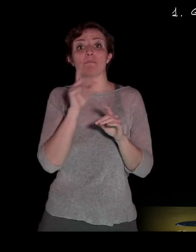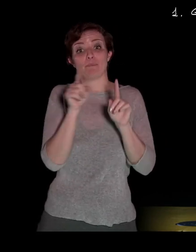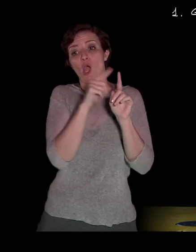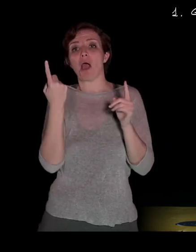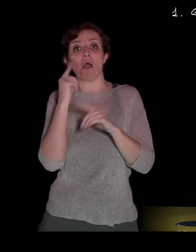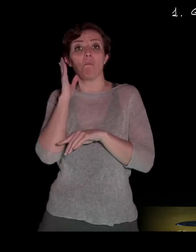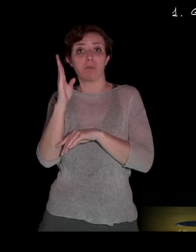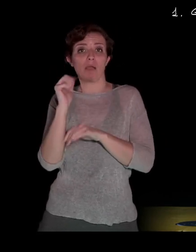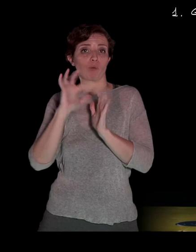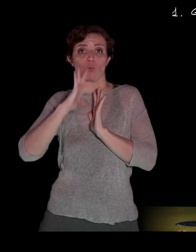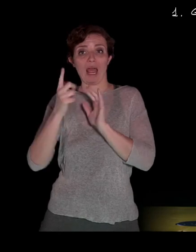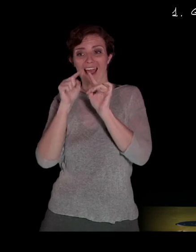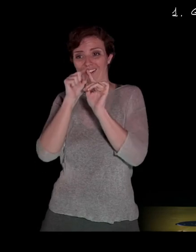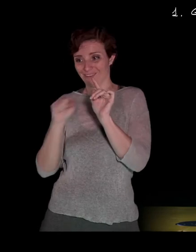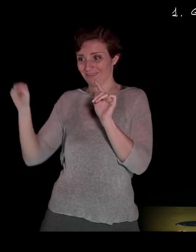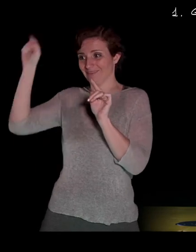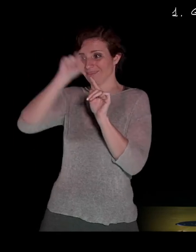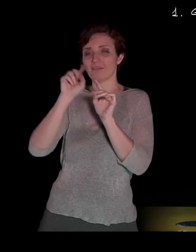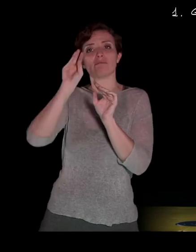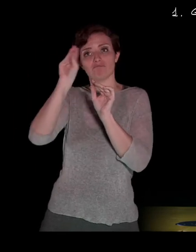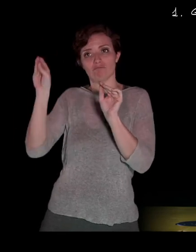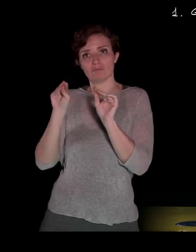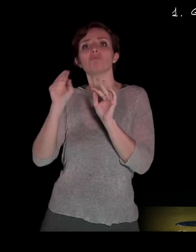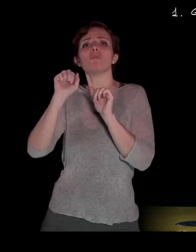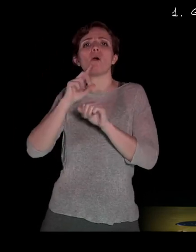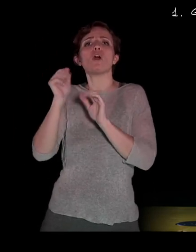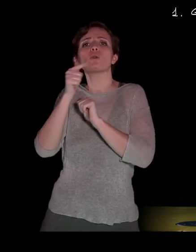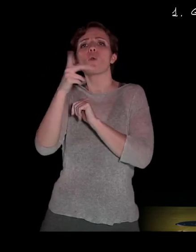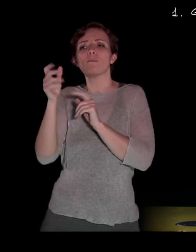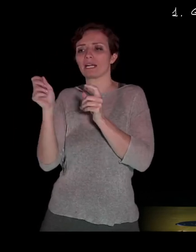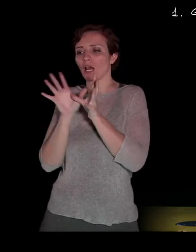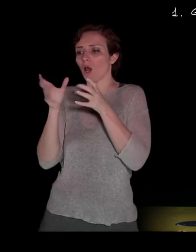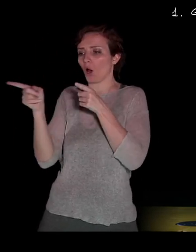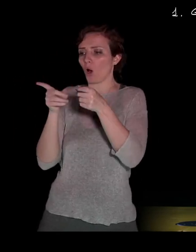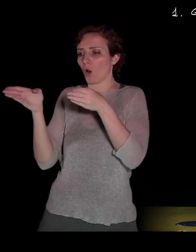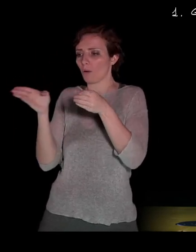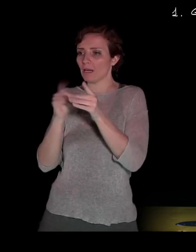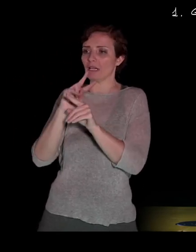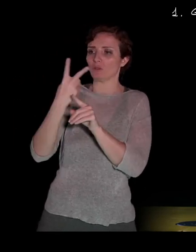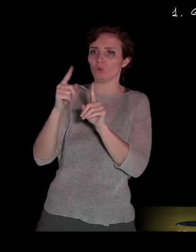è caratterizzato dai numeri dispari, compresi tra 2 e 10.